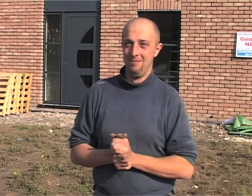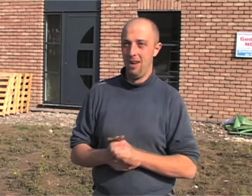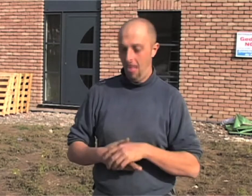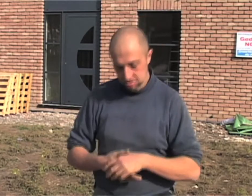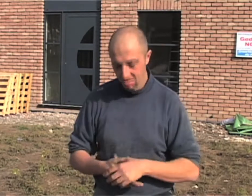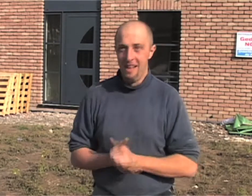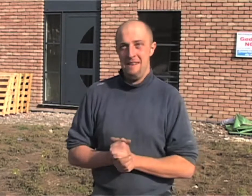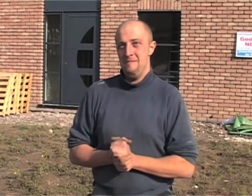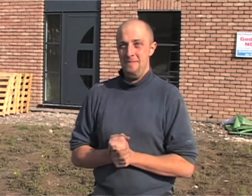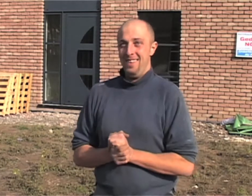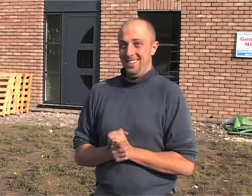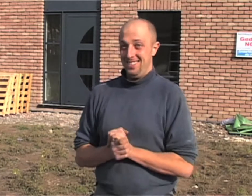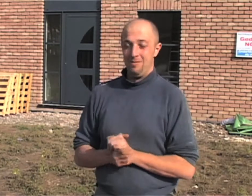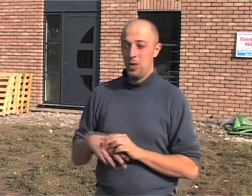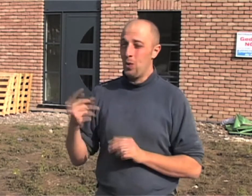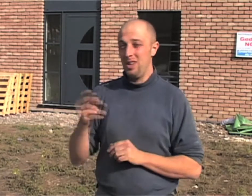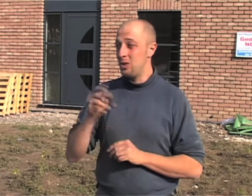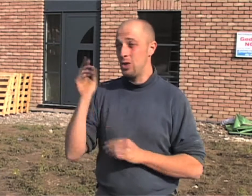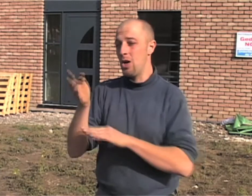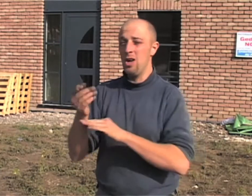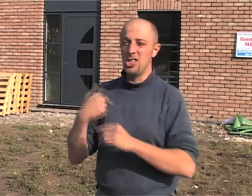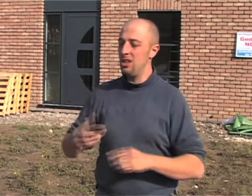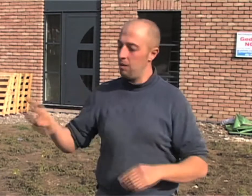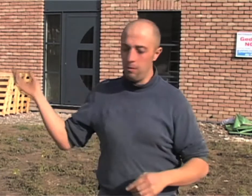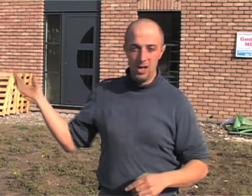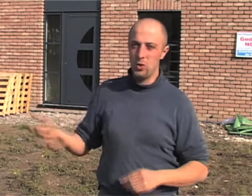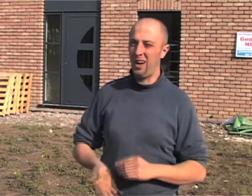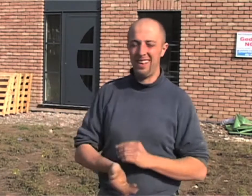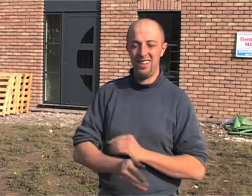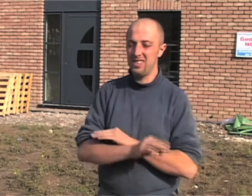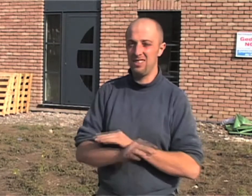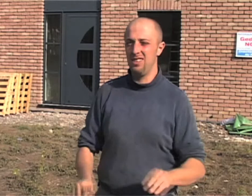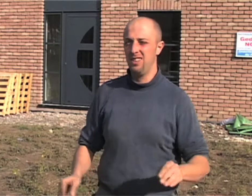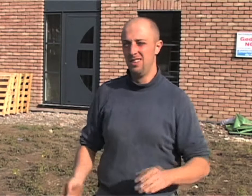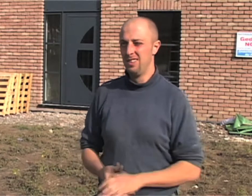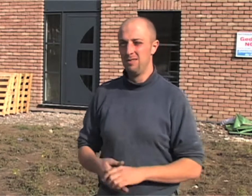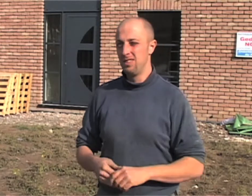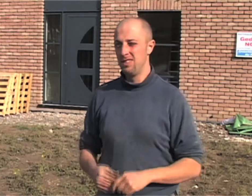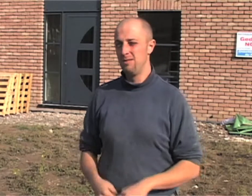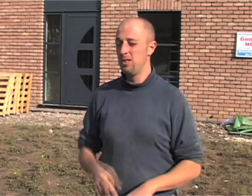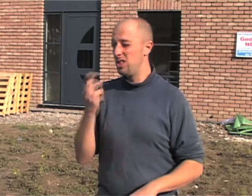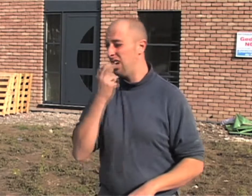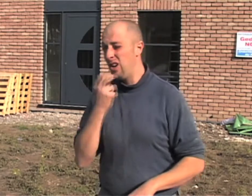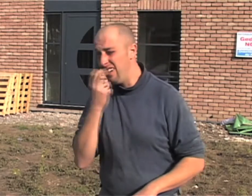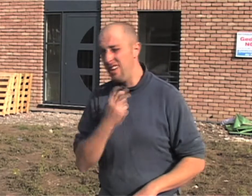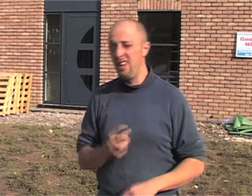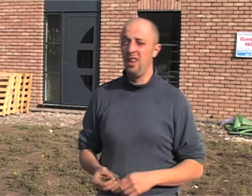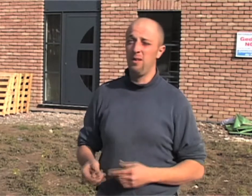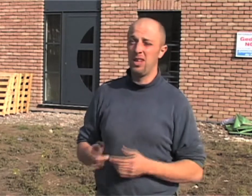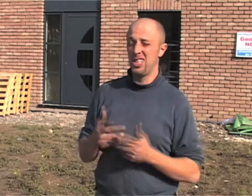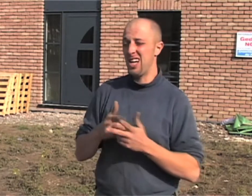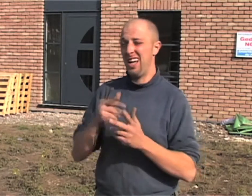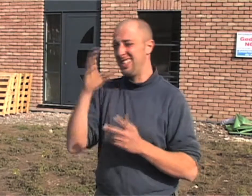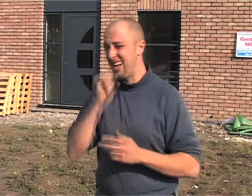La lecture labiale pendant les cours, les efforts de concentration, c'était très fatigant. Je rentrais épuisé.